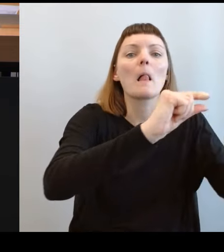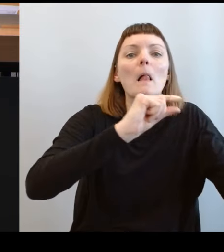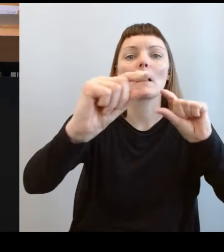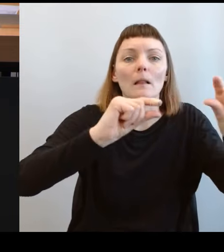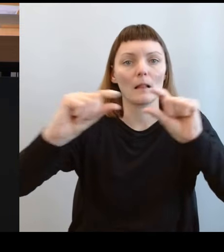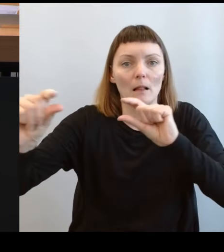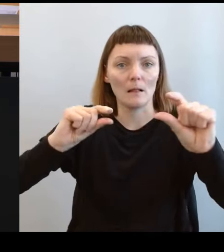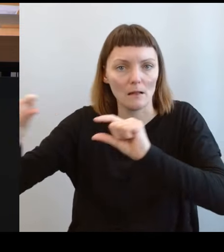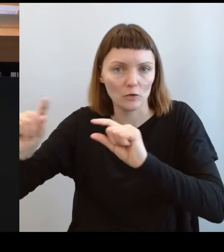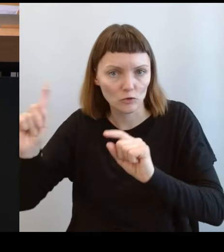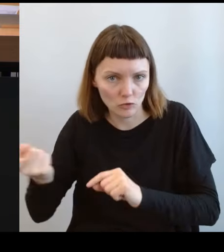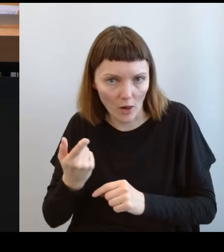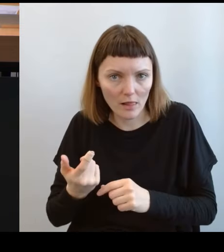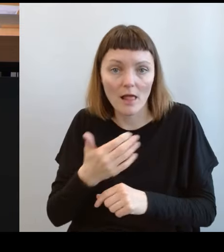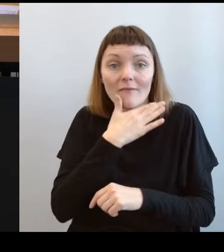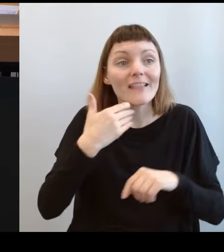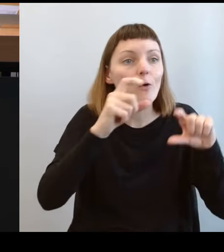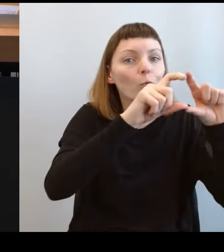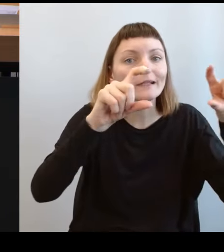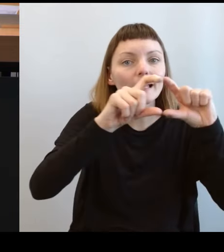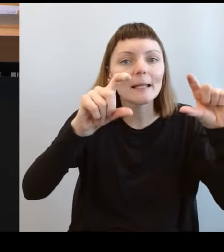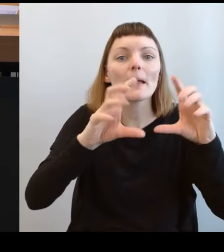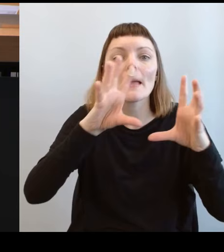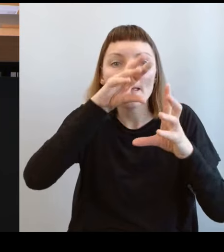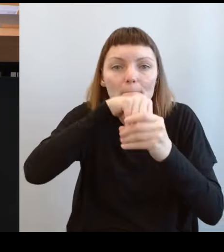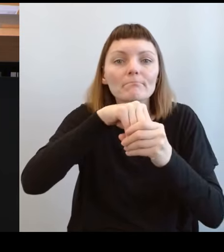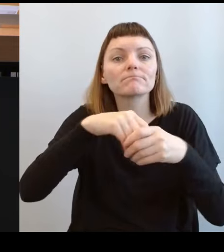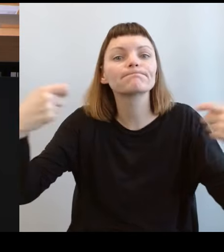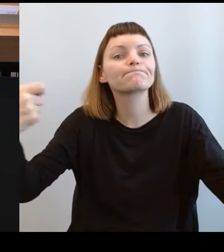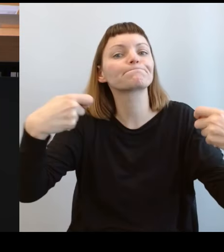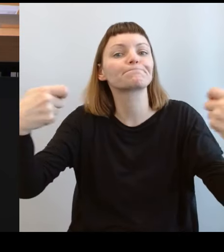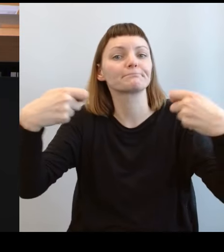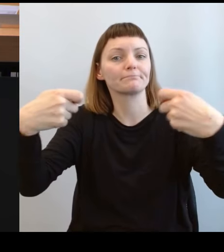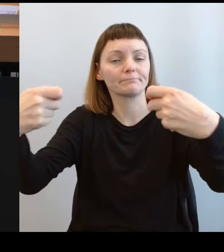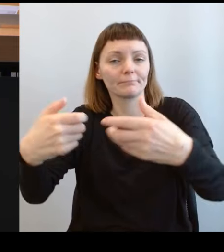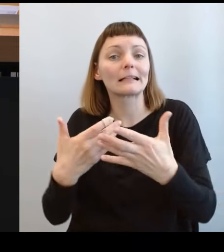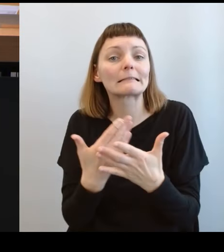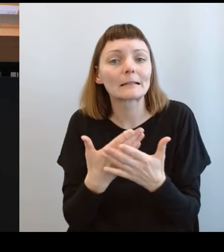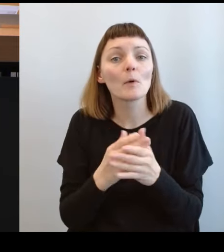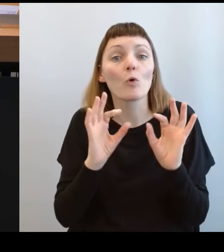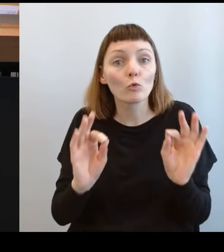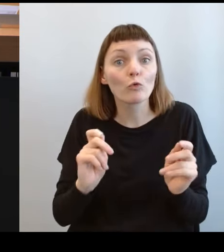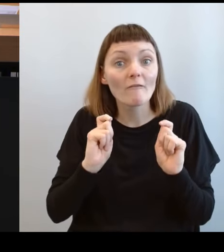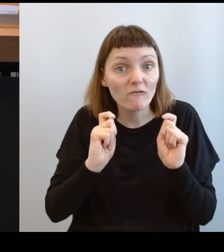Deswegen ist es ein guter und folgerichtiger Vorschlag zu sagen, dann überlegen wir doch mal, ob man nicht auch dieses